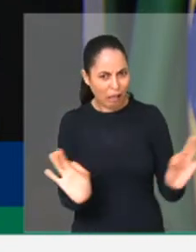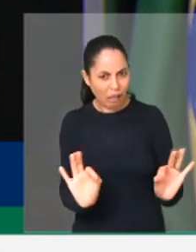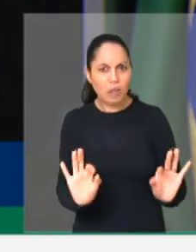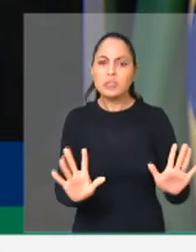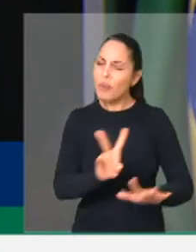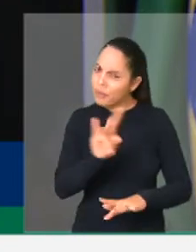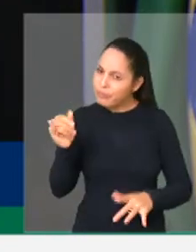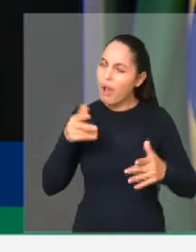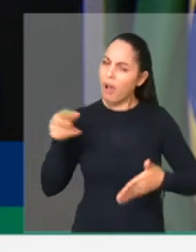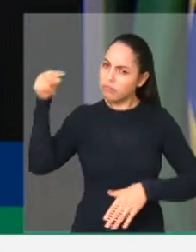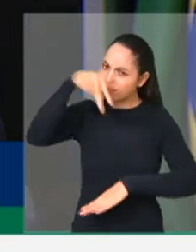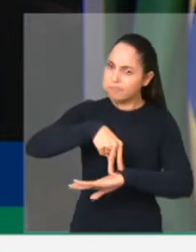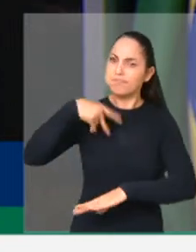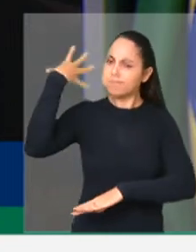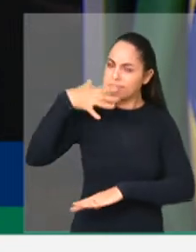CONTA PARA INVESTIR EM OUTRAS ÁREAS QUE NÃO É DA